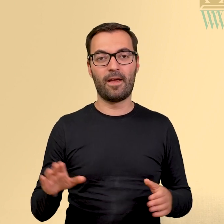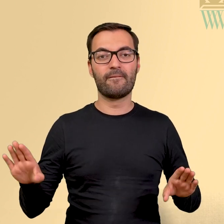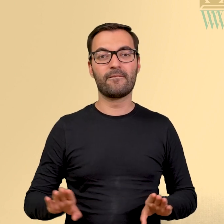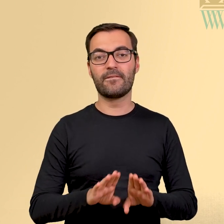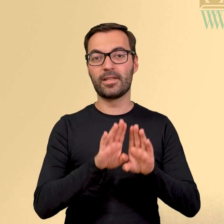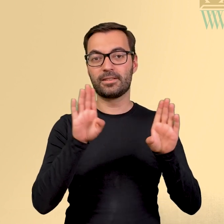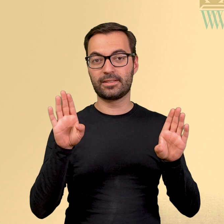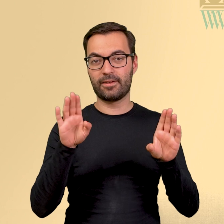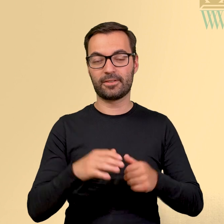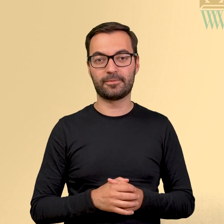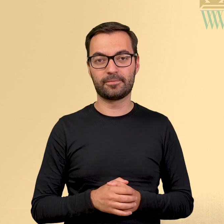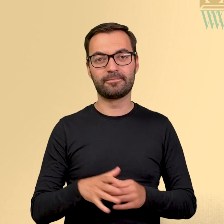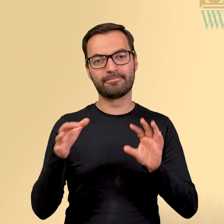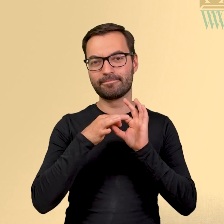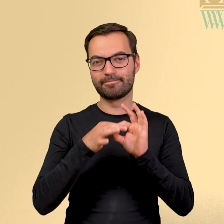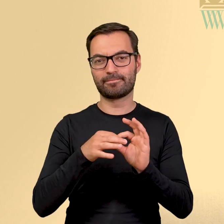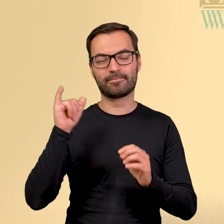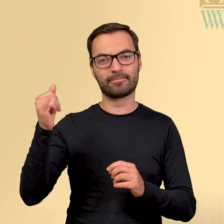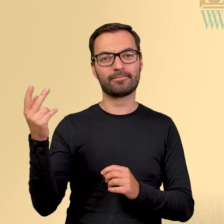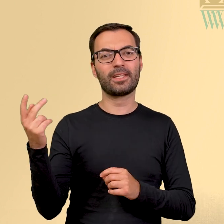Wystawa podąża śladem fascynacji kolekcjonerskich